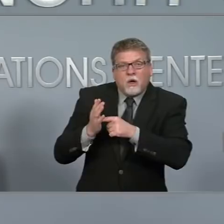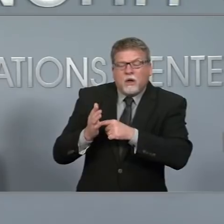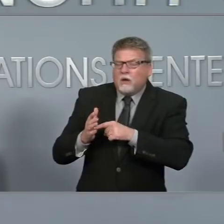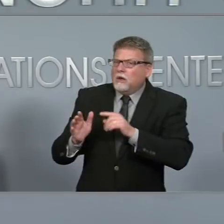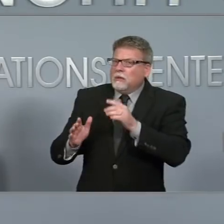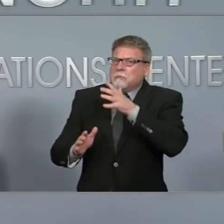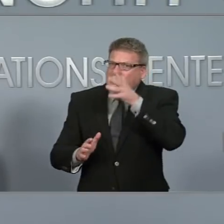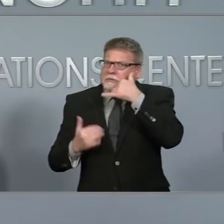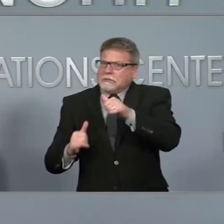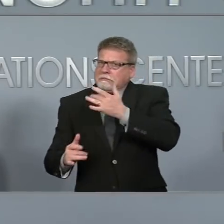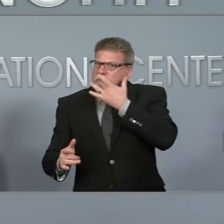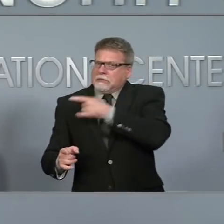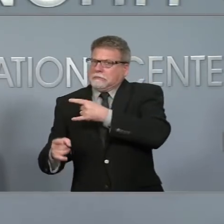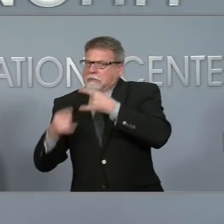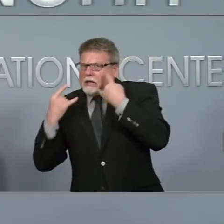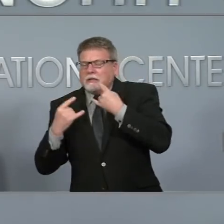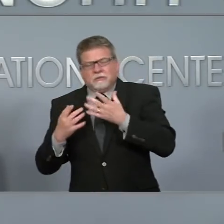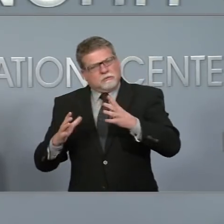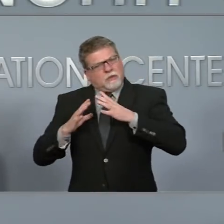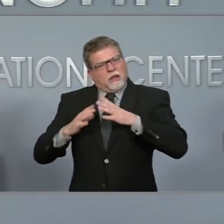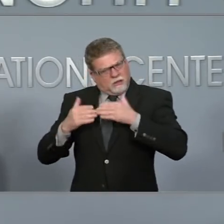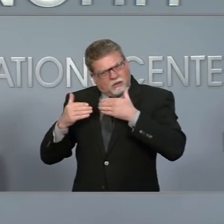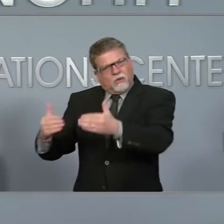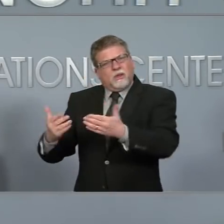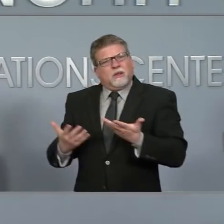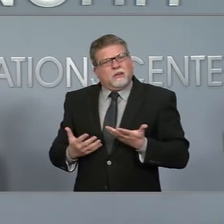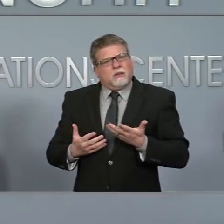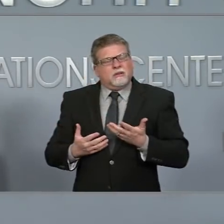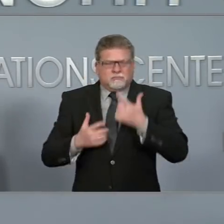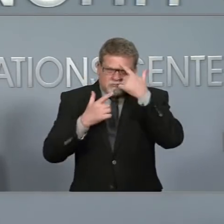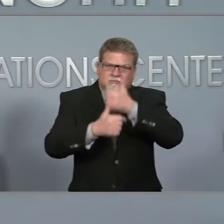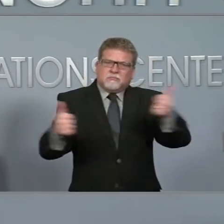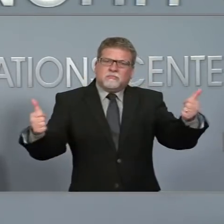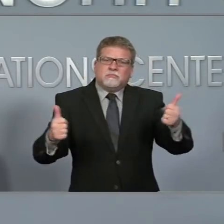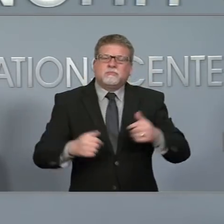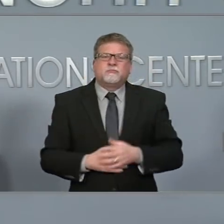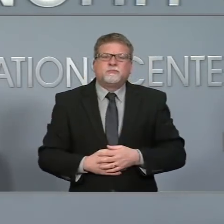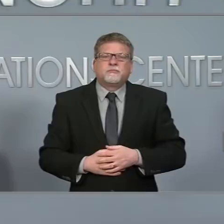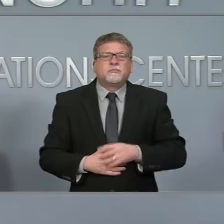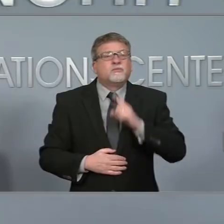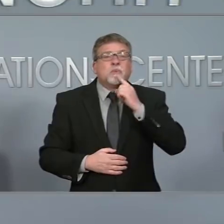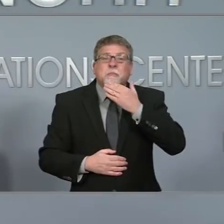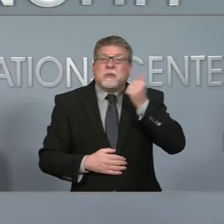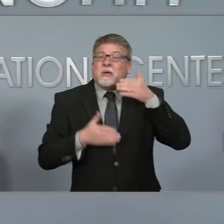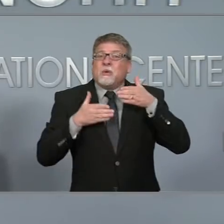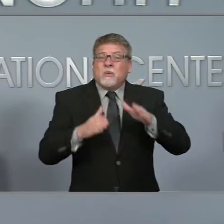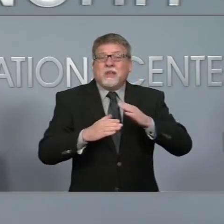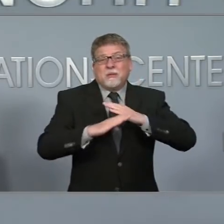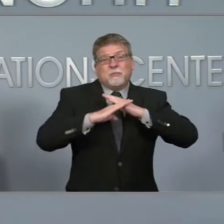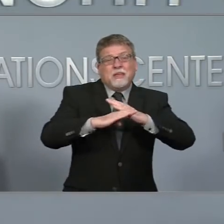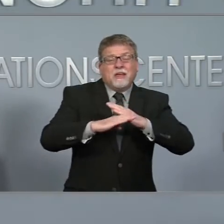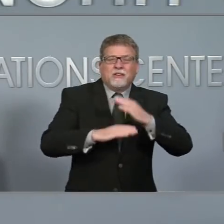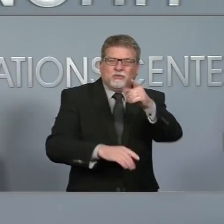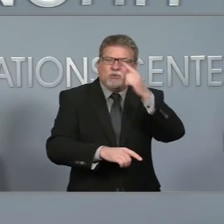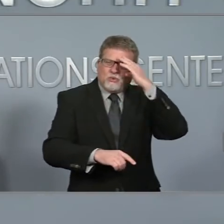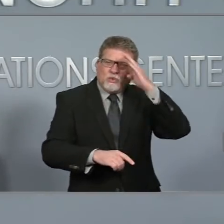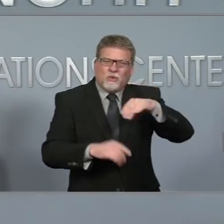la mayoría de